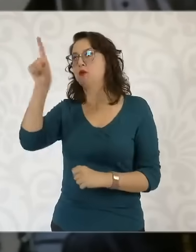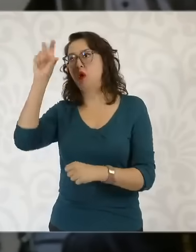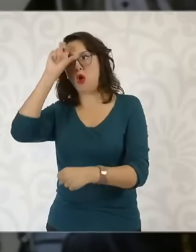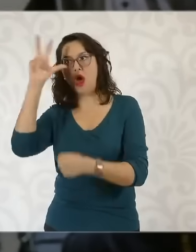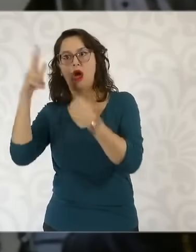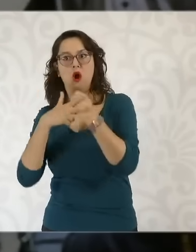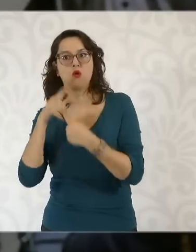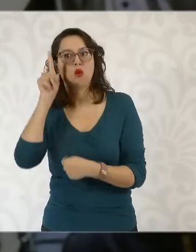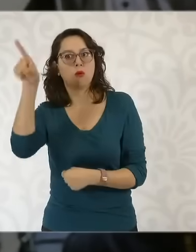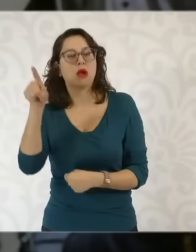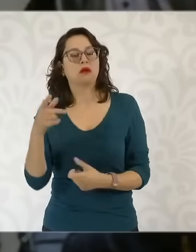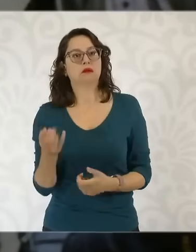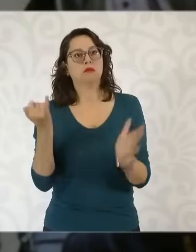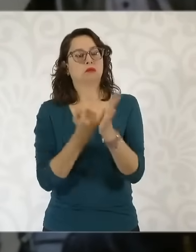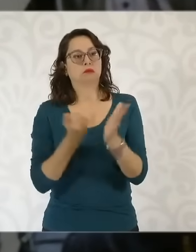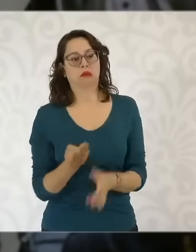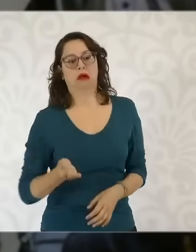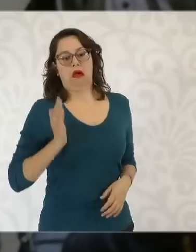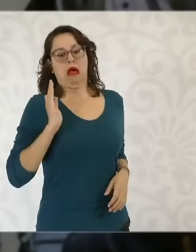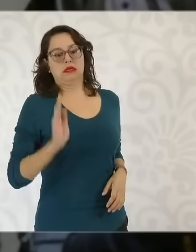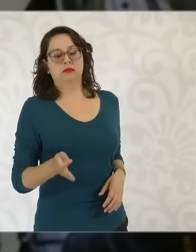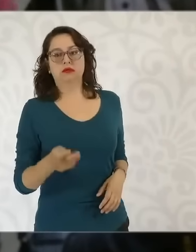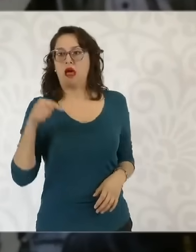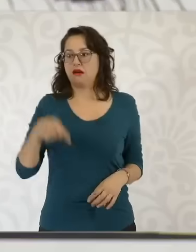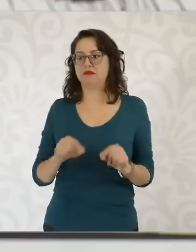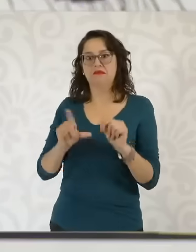este orden mundial. ¿Cómo considera usted que se posiciona con esta? Pues yo creo que fue un